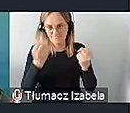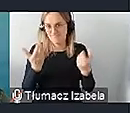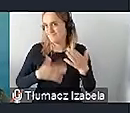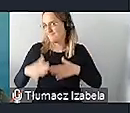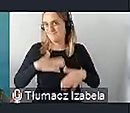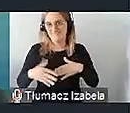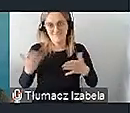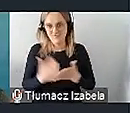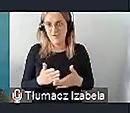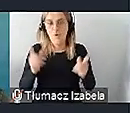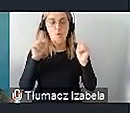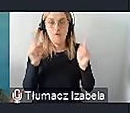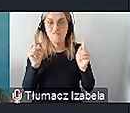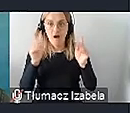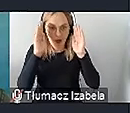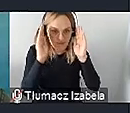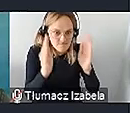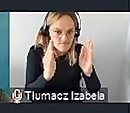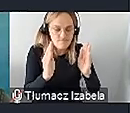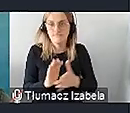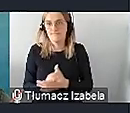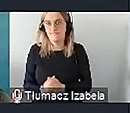Uwaga też jest skoncentrowana na tym rysunku.